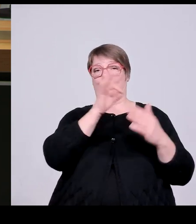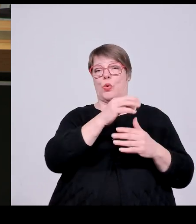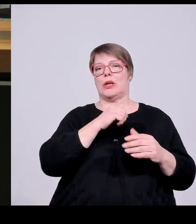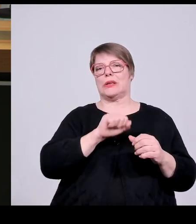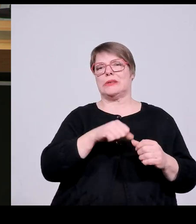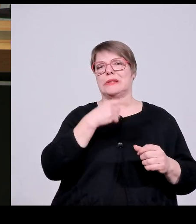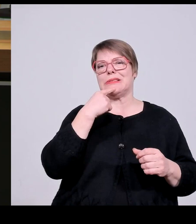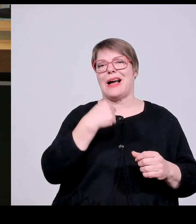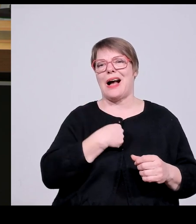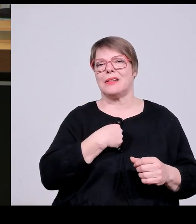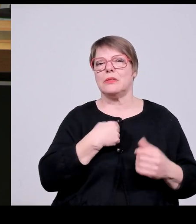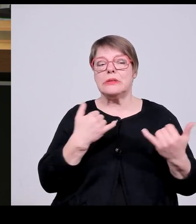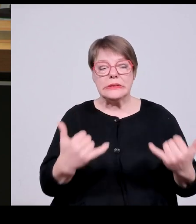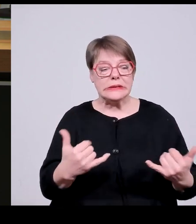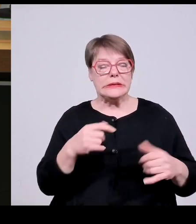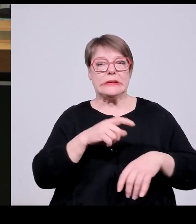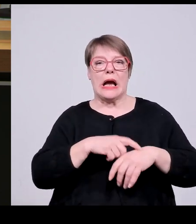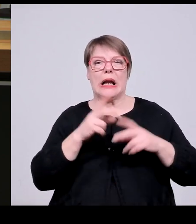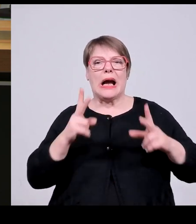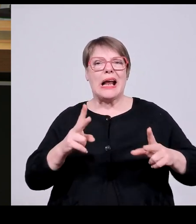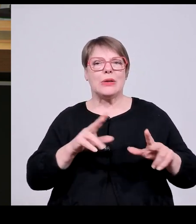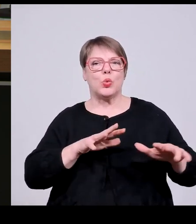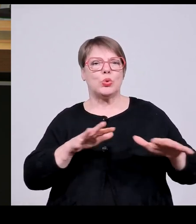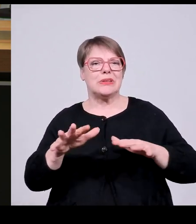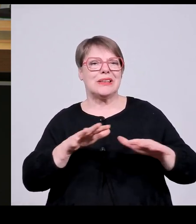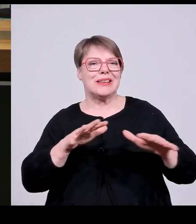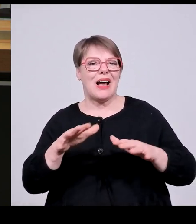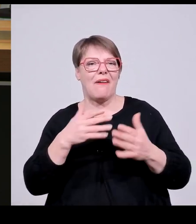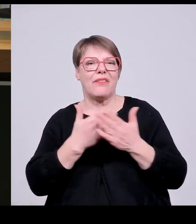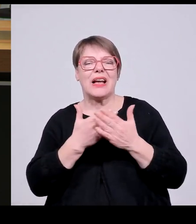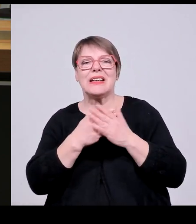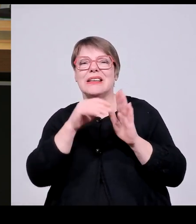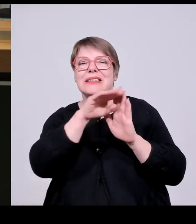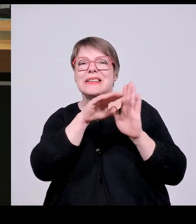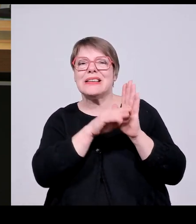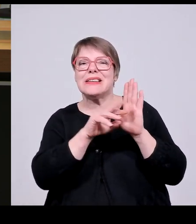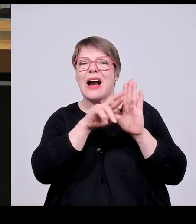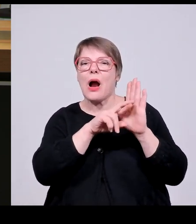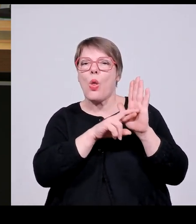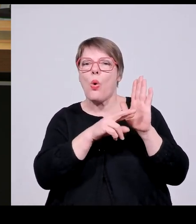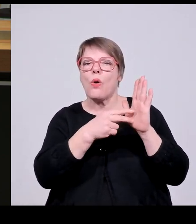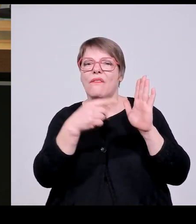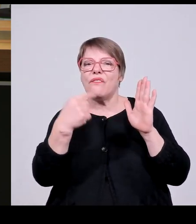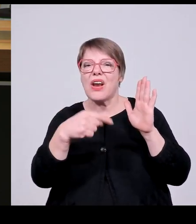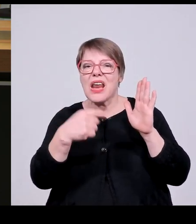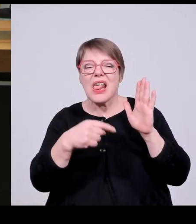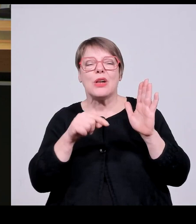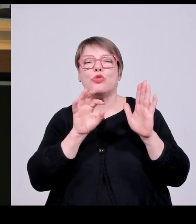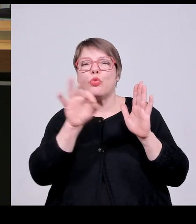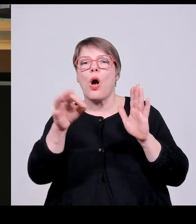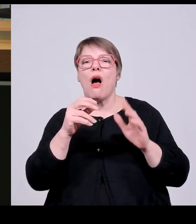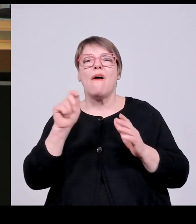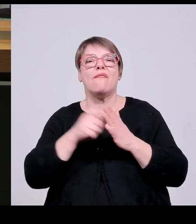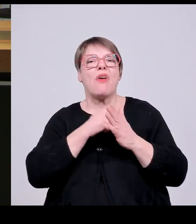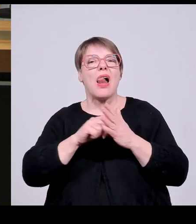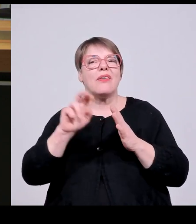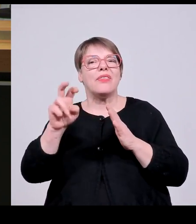In Sachen Bezirksamts-Mitglieder nun also Ihr Alleingang. Ob das mit den aktuellen Umfragewerten zu tun hat, bleibt wohl Ihr Geheimnis.